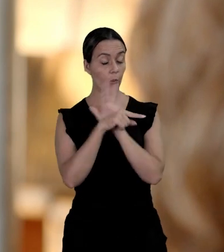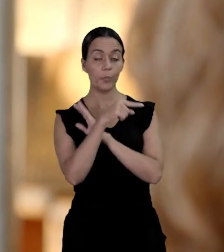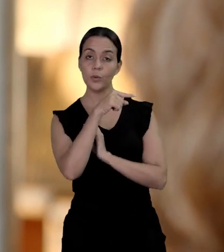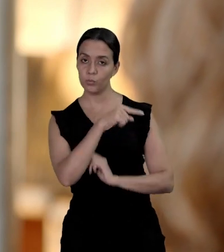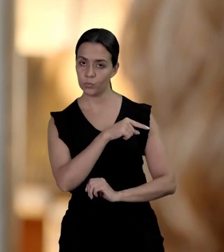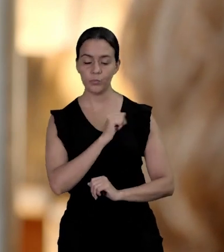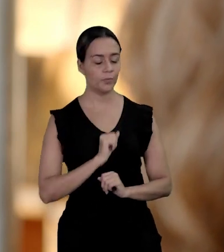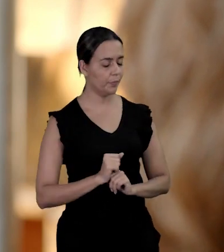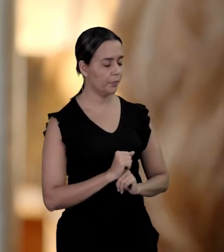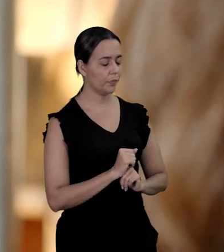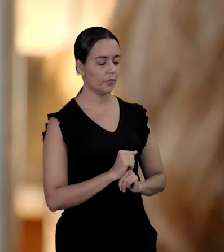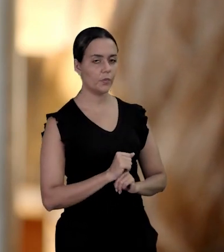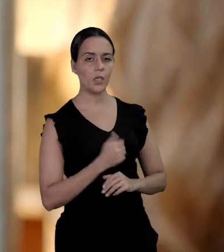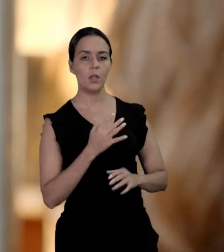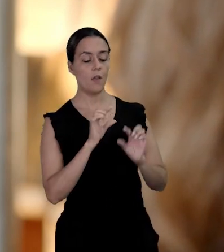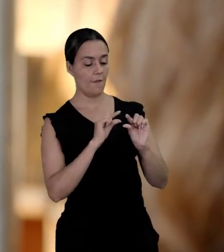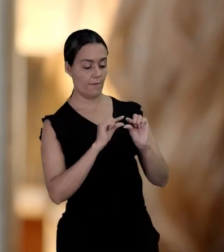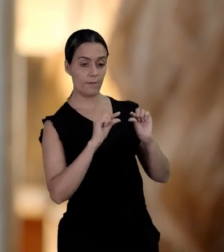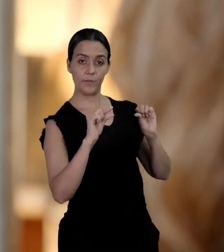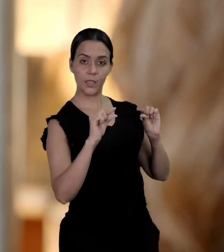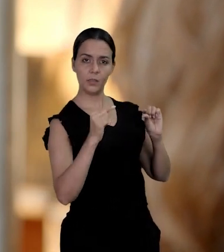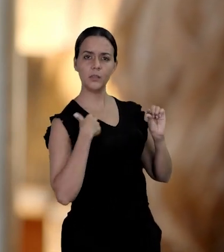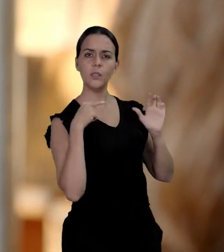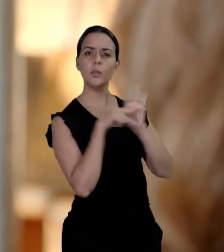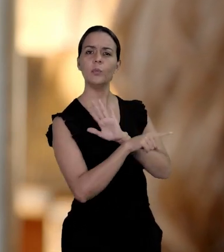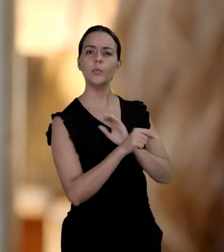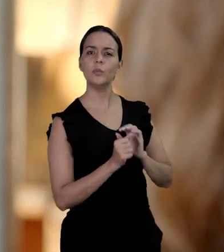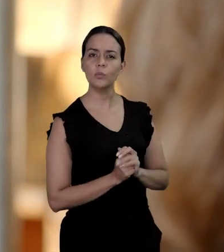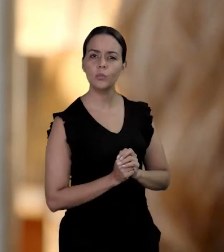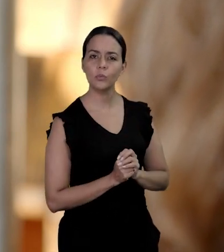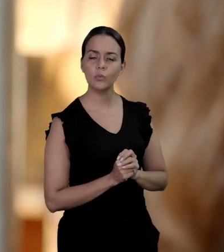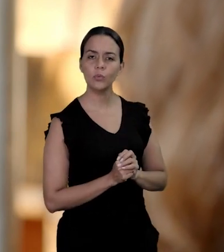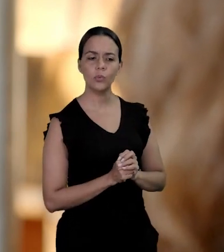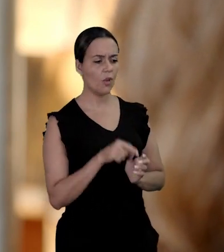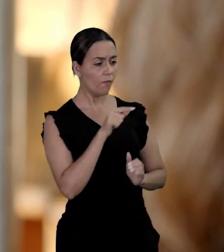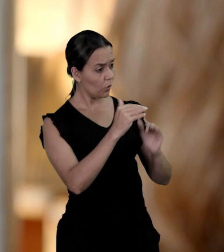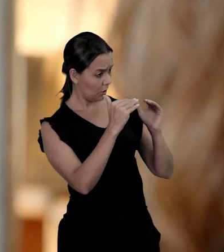Imagina que eu faço uma pergunta pra você. Então, eu te faço uma frase e eu pergunto para você o